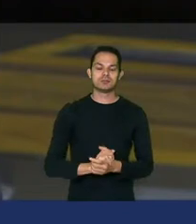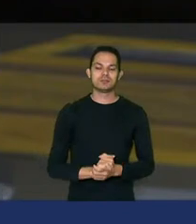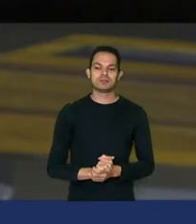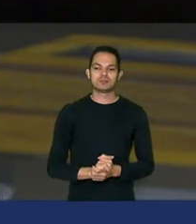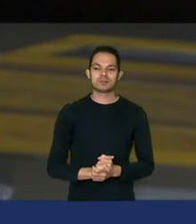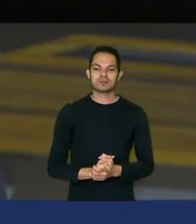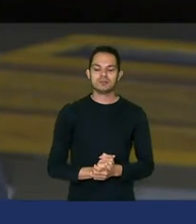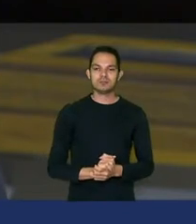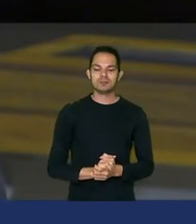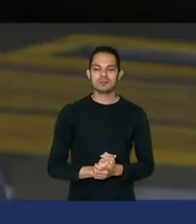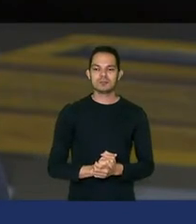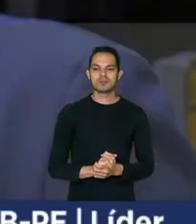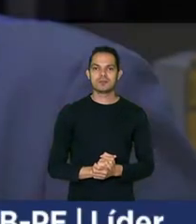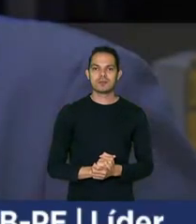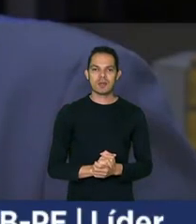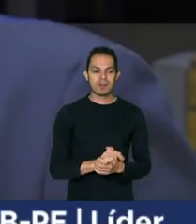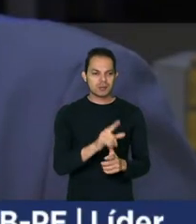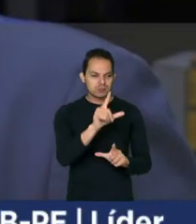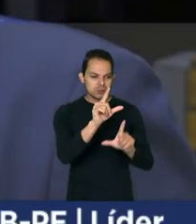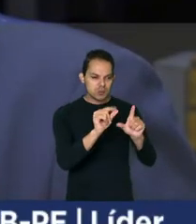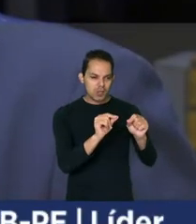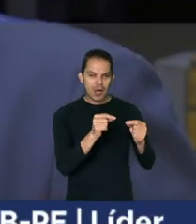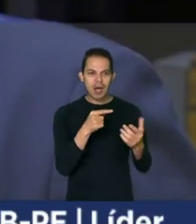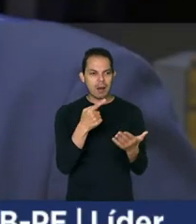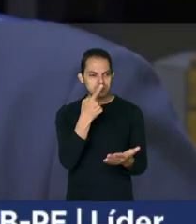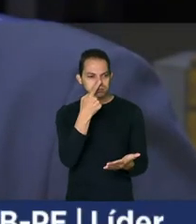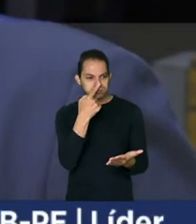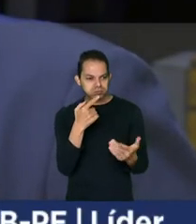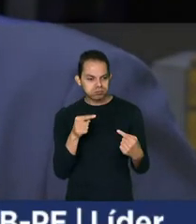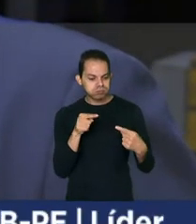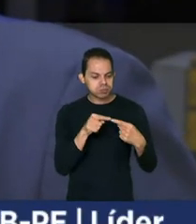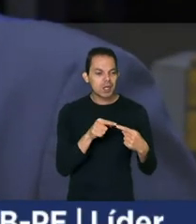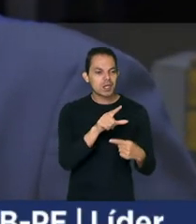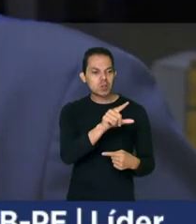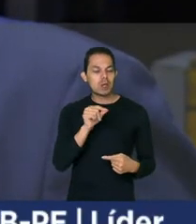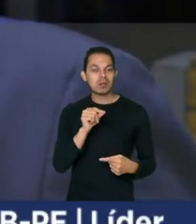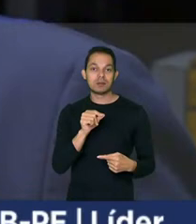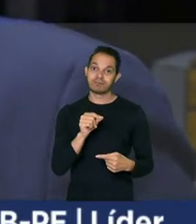MODALIDADE QUE ASSIM ENCONTRE PARA QUE NÃO SEJA UM JOGO DE CARTAS ARMADAS EU ACHO A EMENDA DO PSOL MUITO